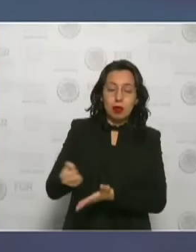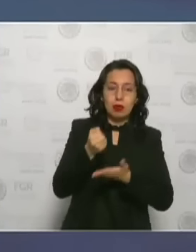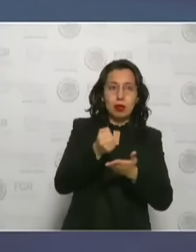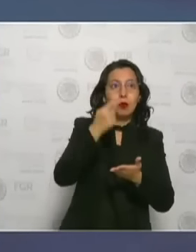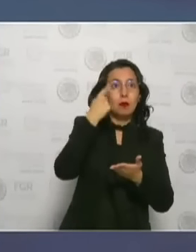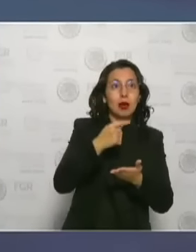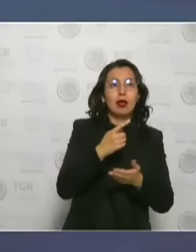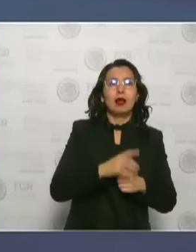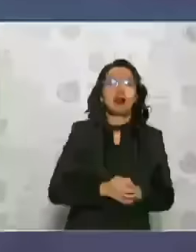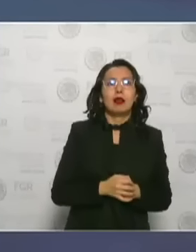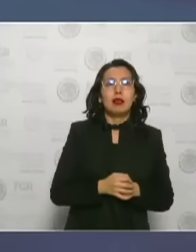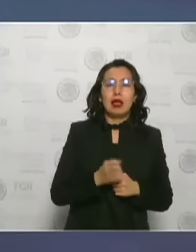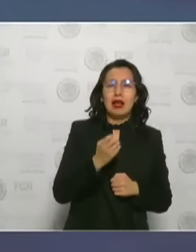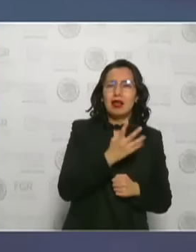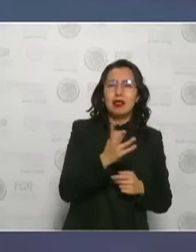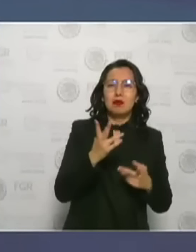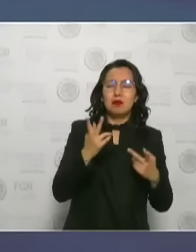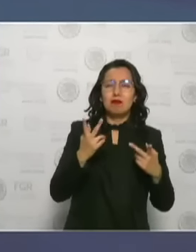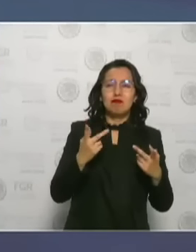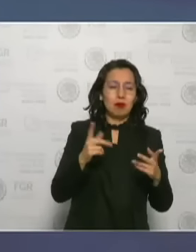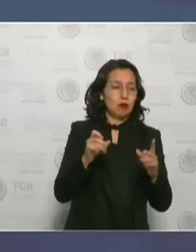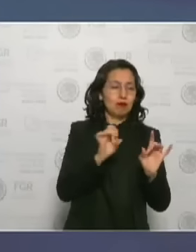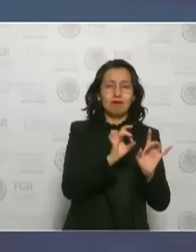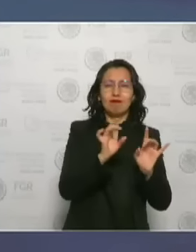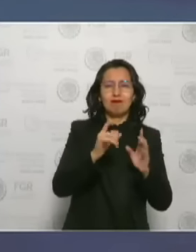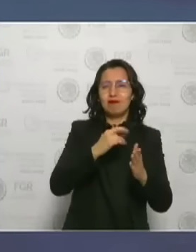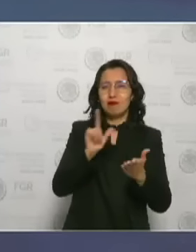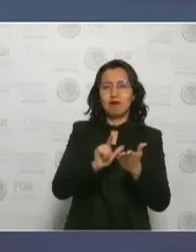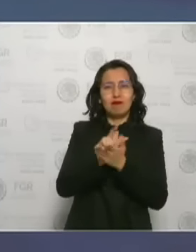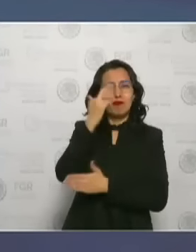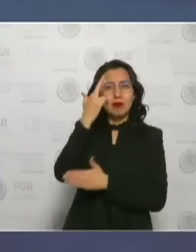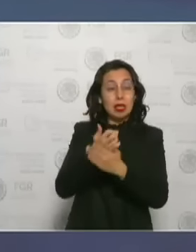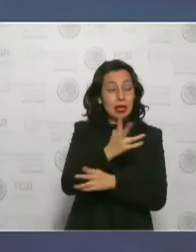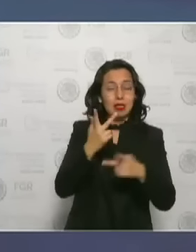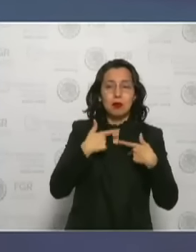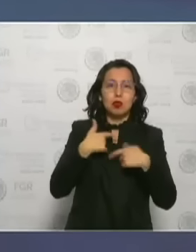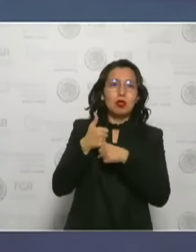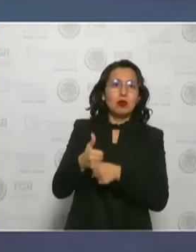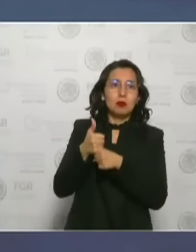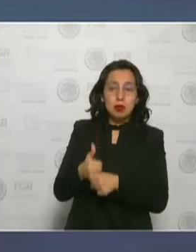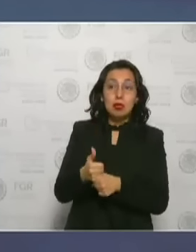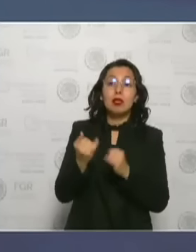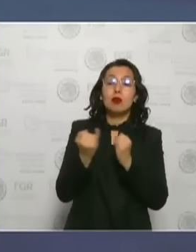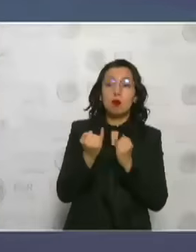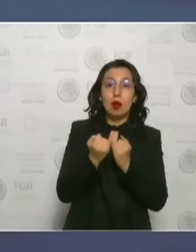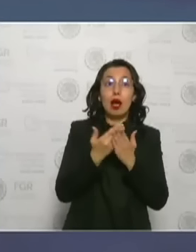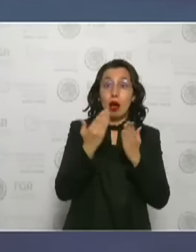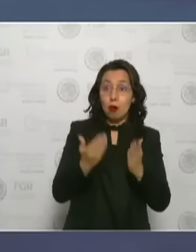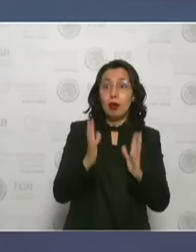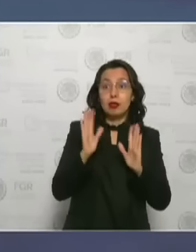los delitos que más lastiman a la sociedad, así como responder a las estrategias nacionales para